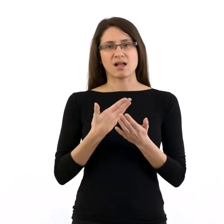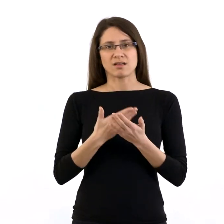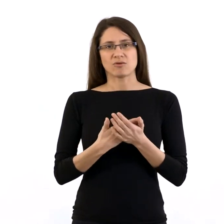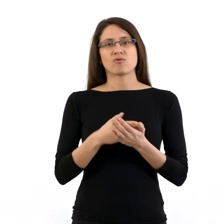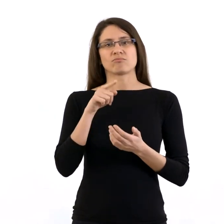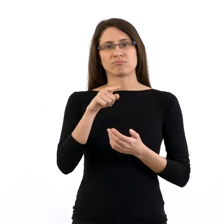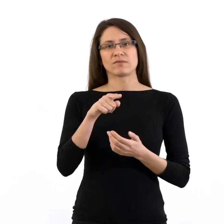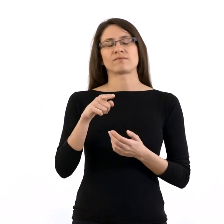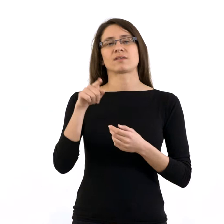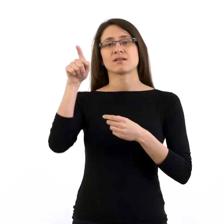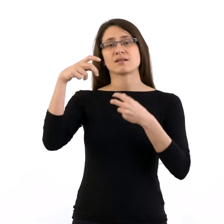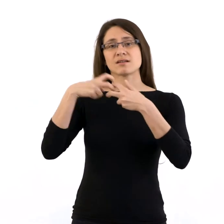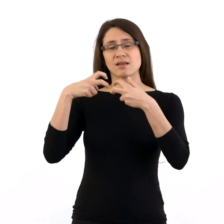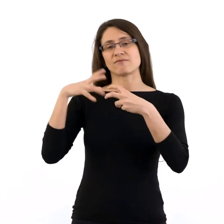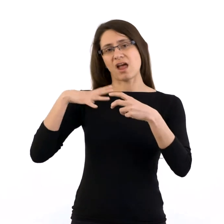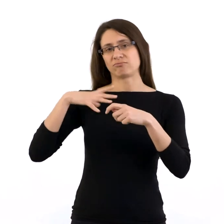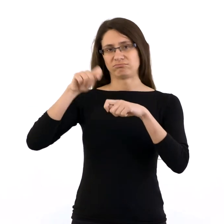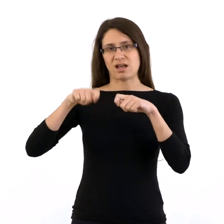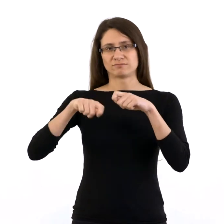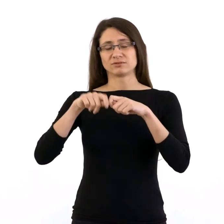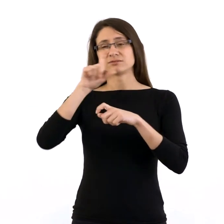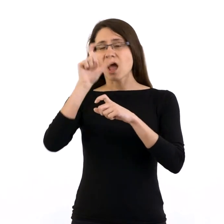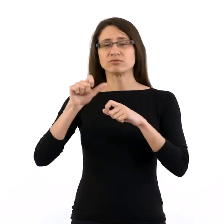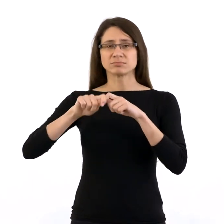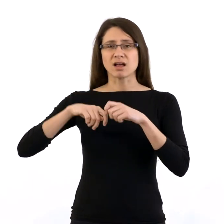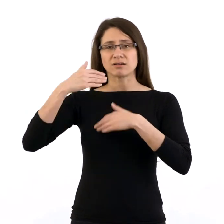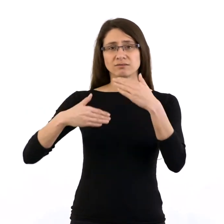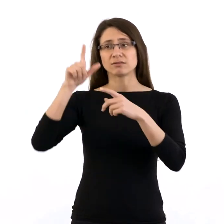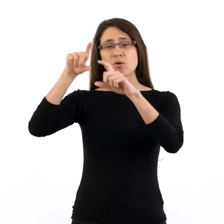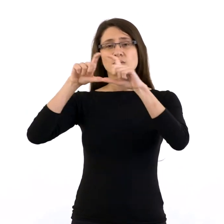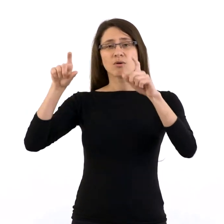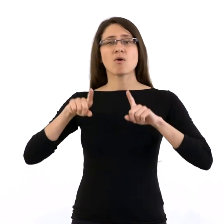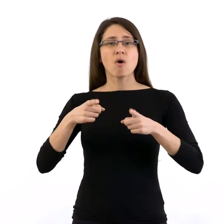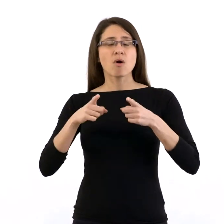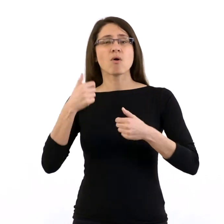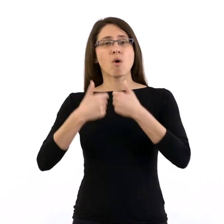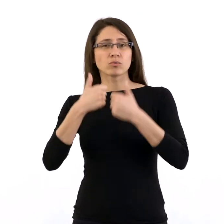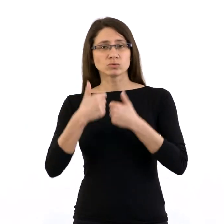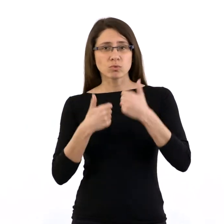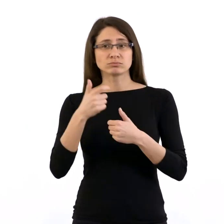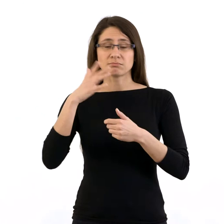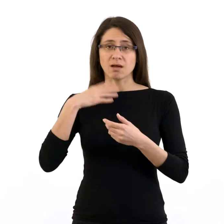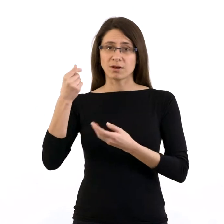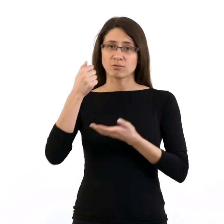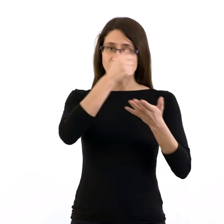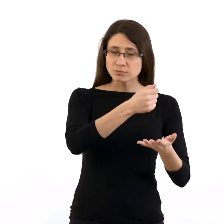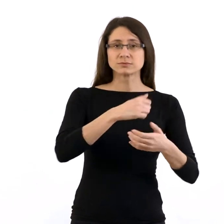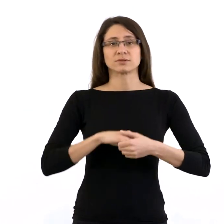W związku z tym warto na bieżąco sprawdzać strony internetowe instytucji przyznających środki finansowe.